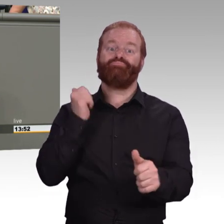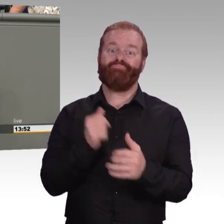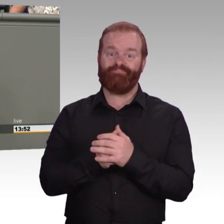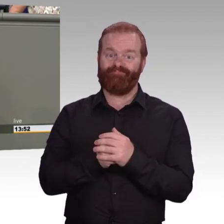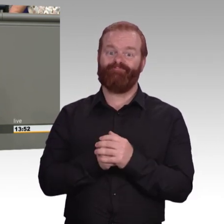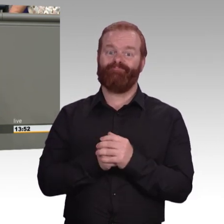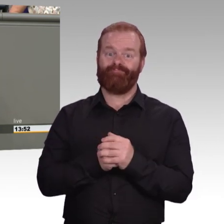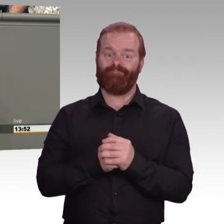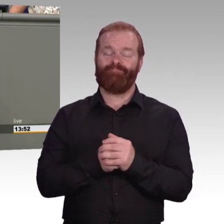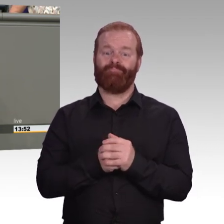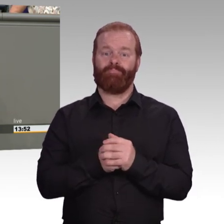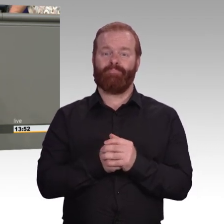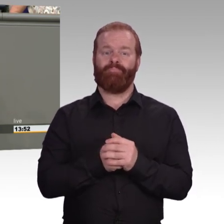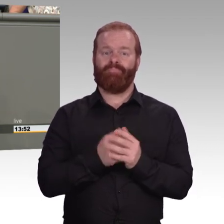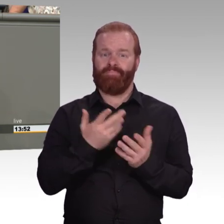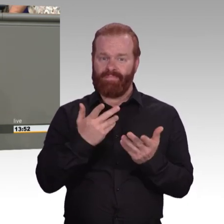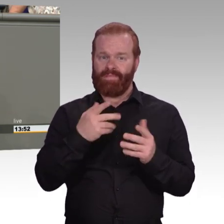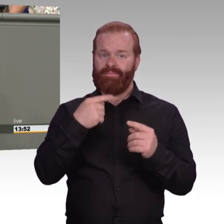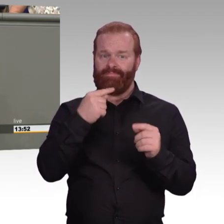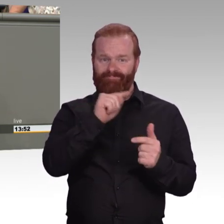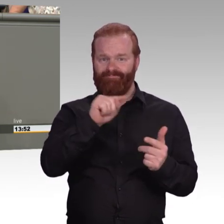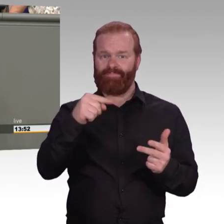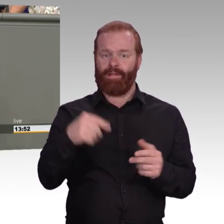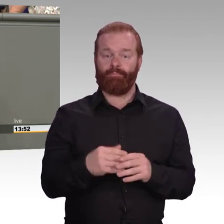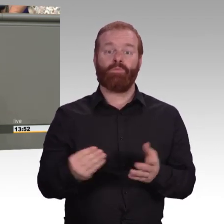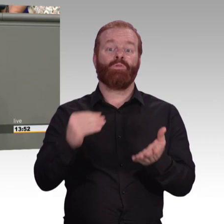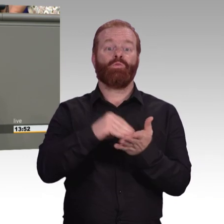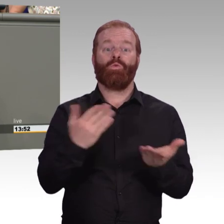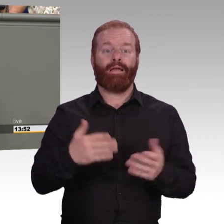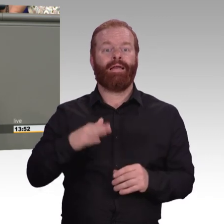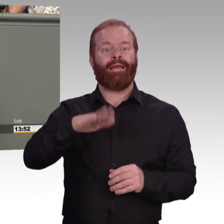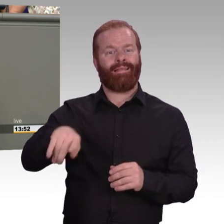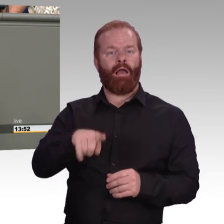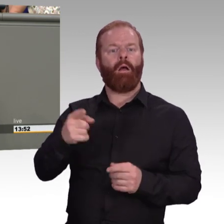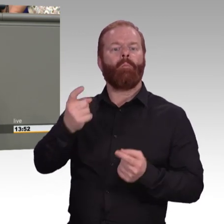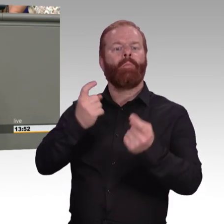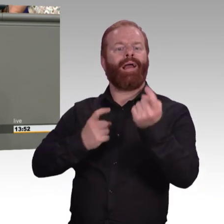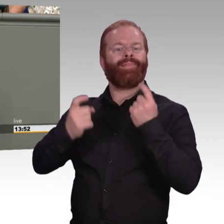Solange Kinder deren Geschlecht nicht so eindeutig Junge oder Mädchen ist, wie es die Mehrheitsgesellschaft